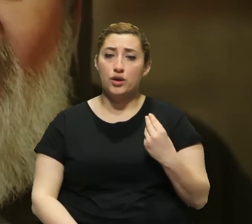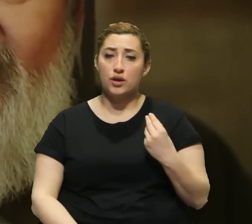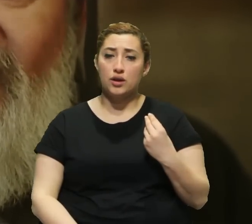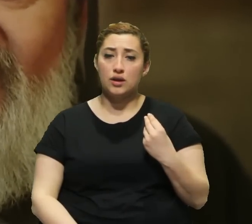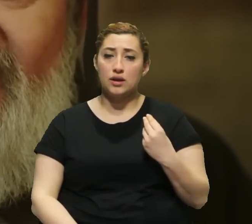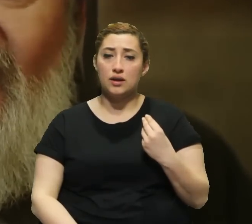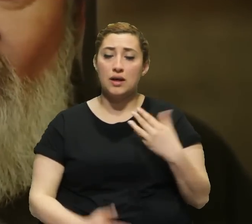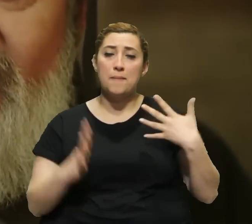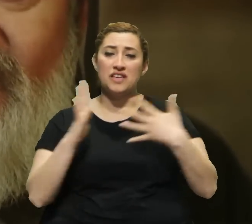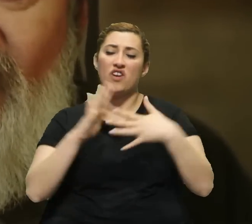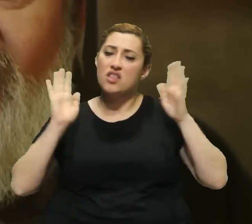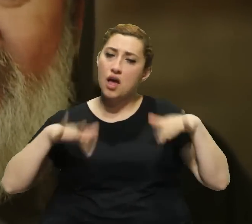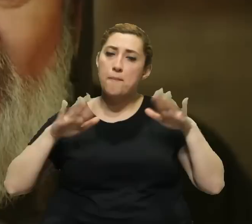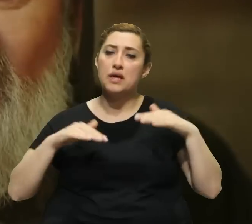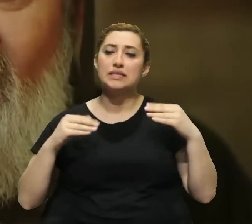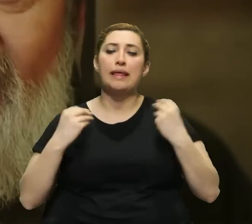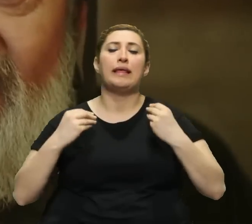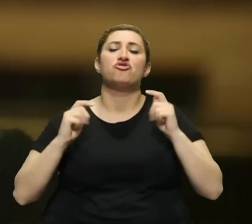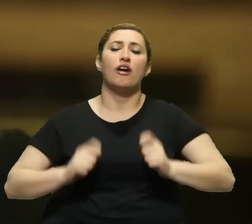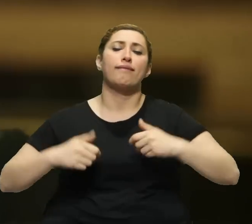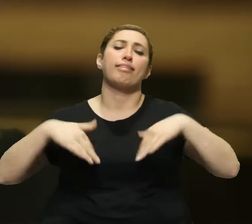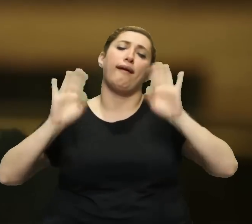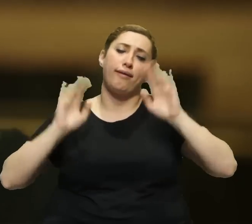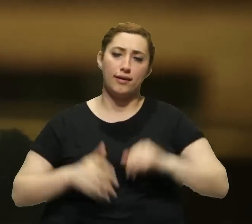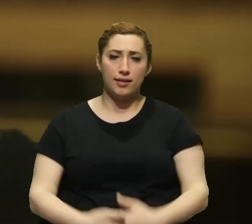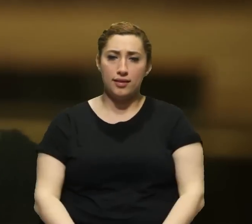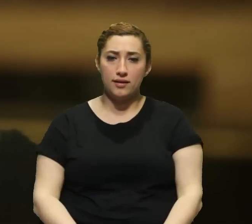Beş vakit namaz farz değildir.